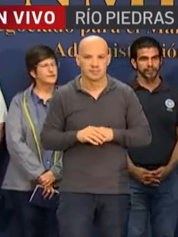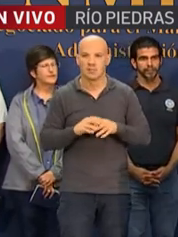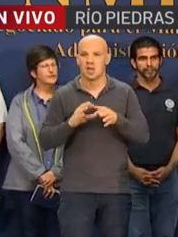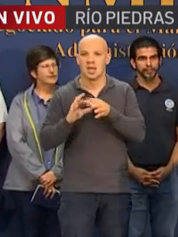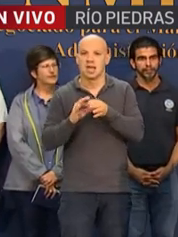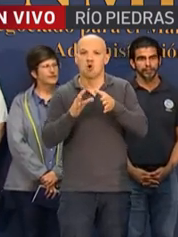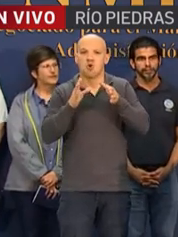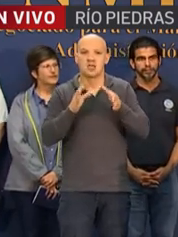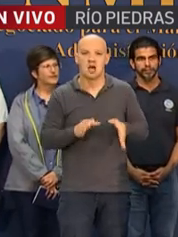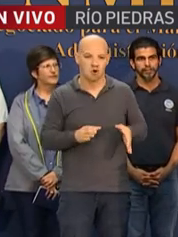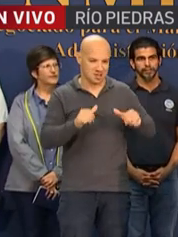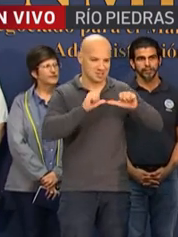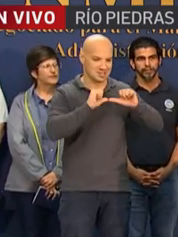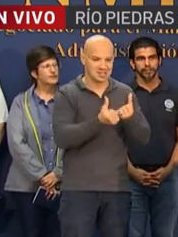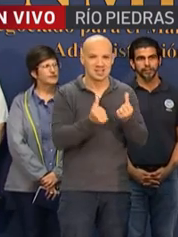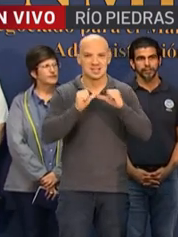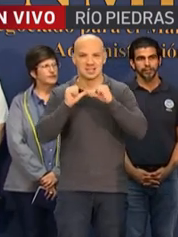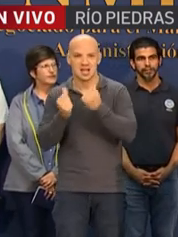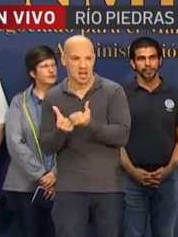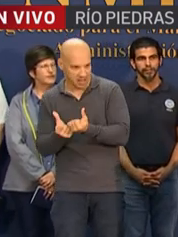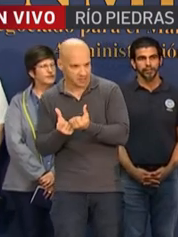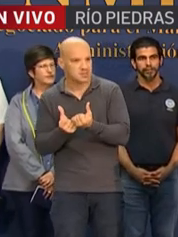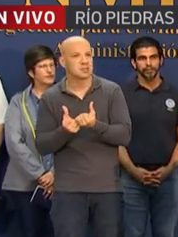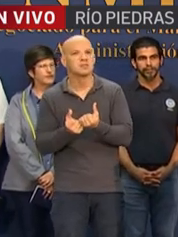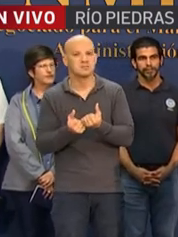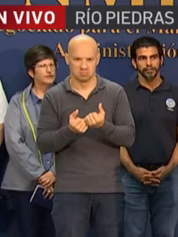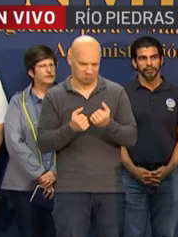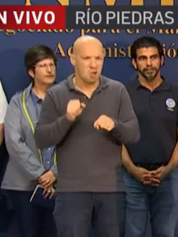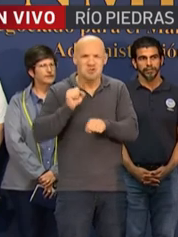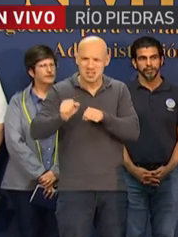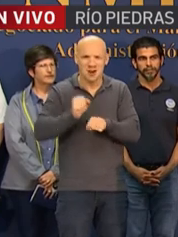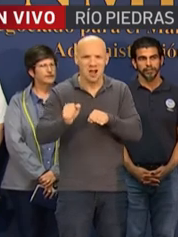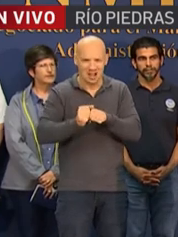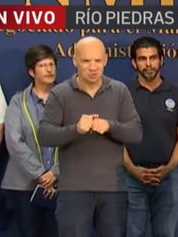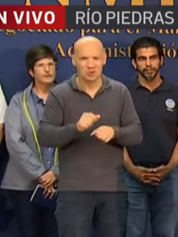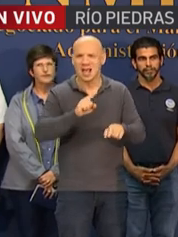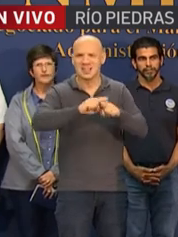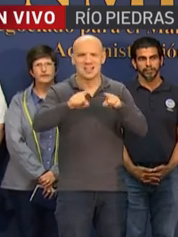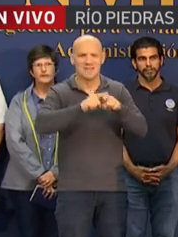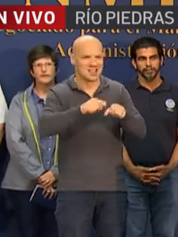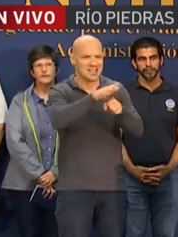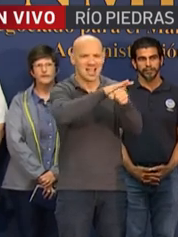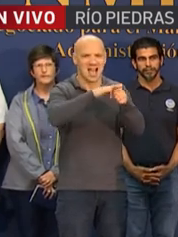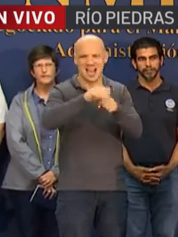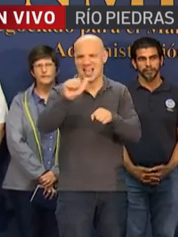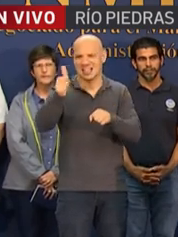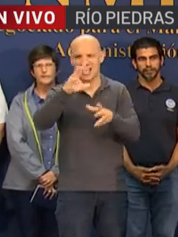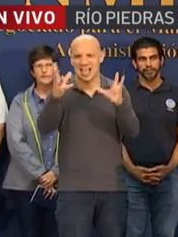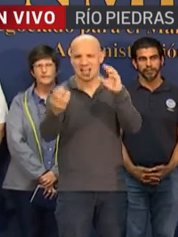ESTÁN EN COMUNICACIÓN CON